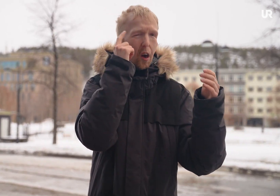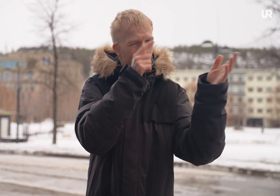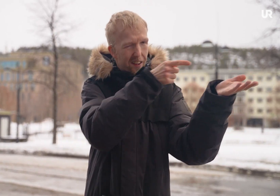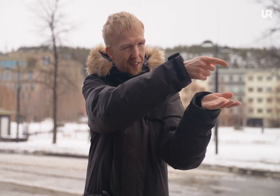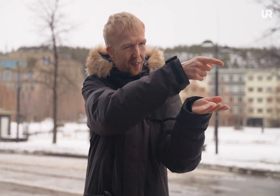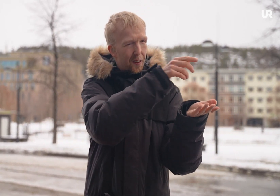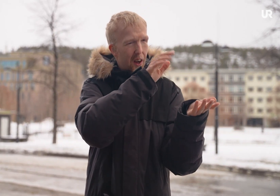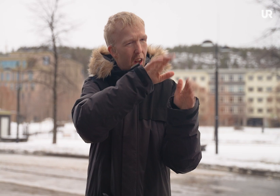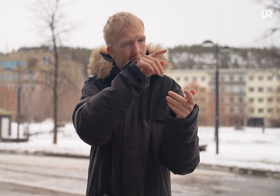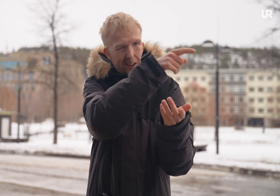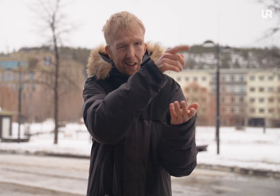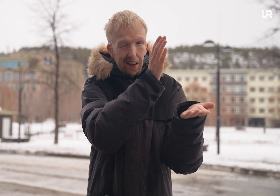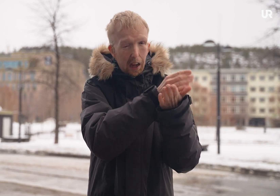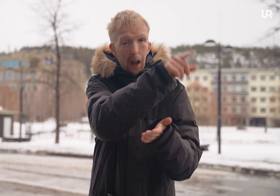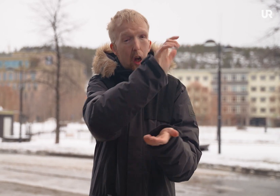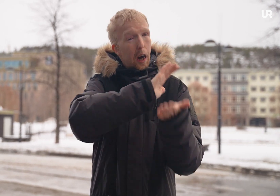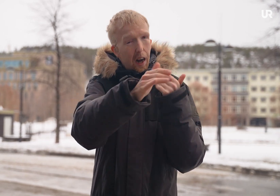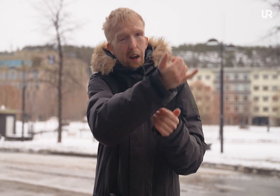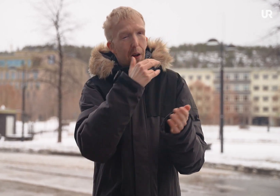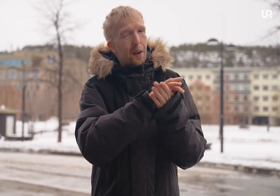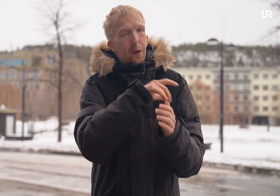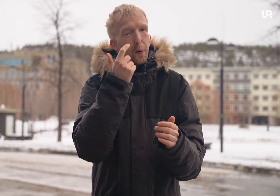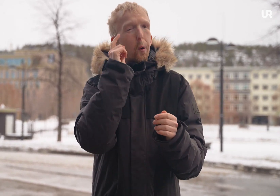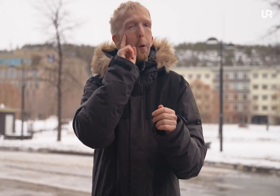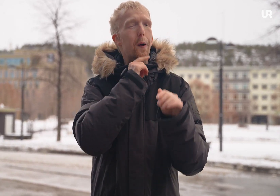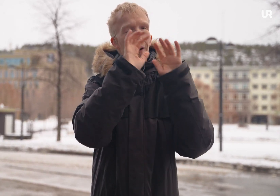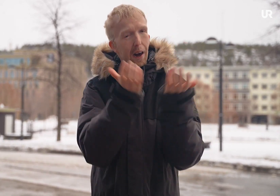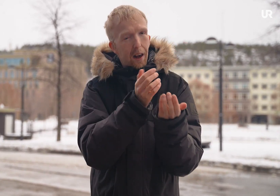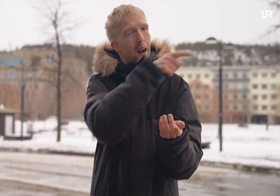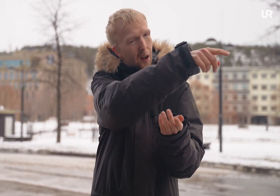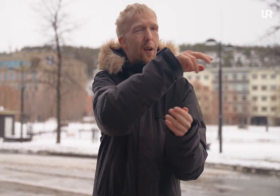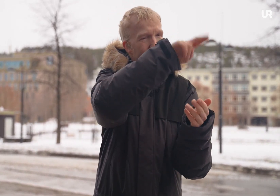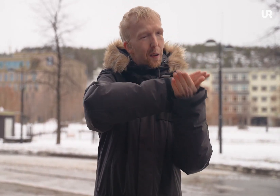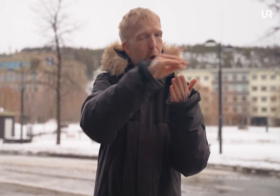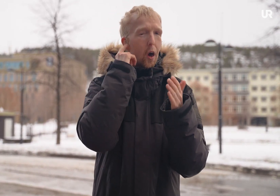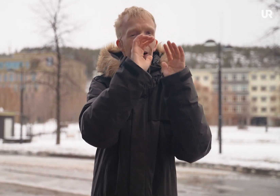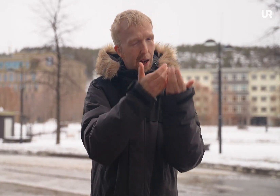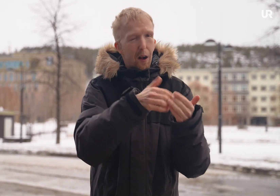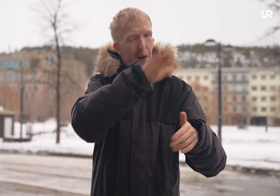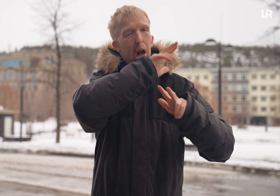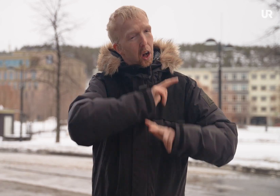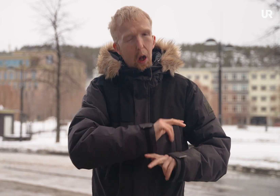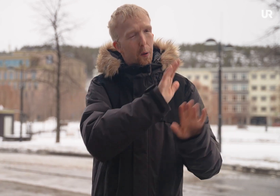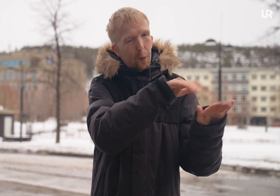Hen har förmodligen aldrig tidigare klivit in i dövvärlden. Allt är nytt för den personen.